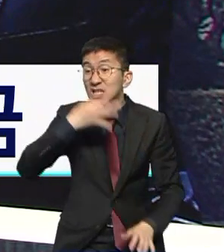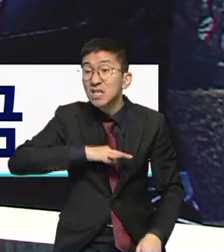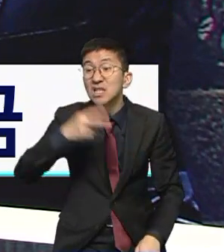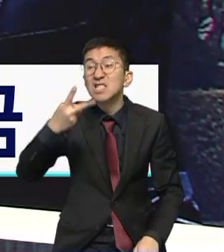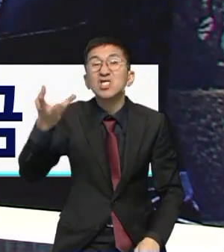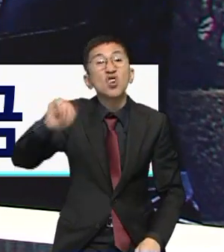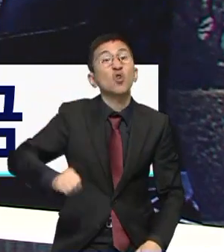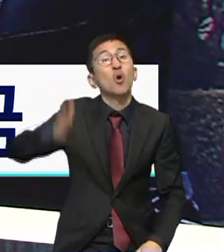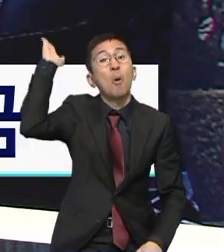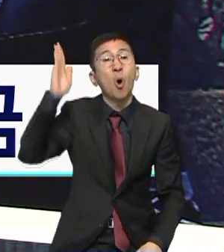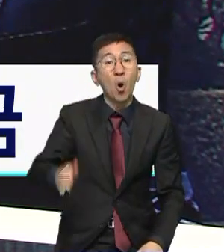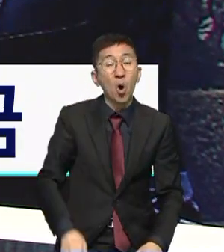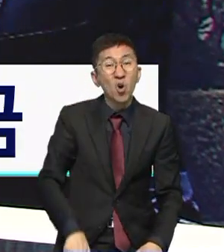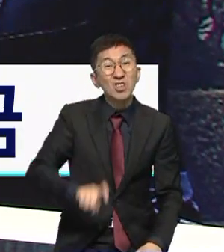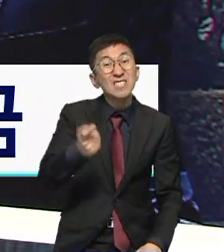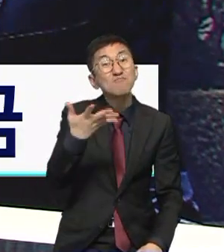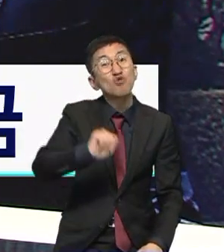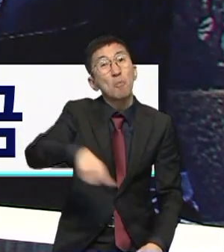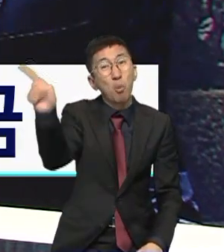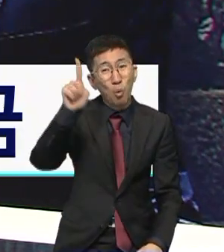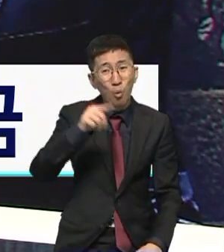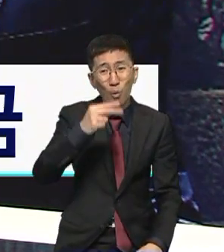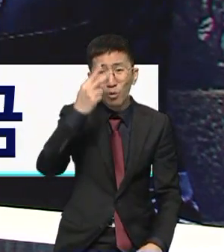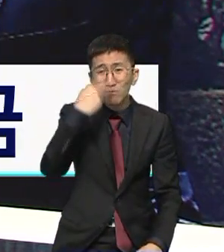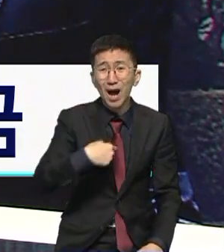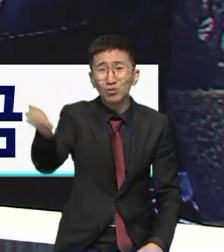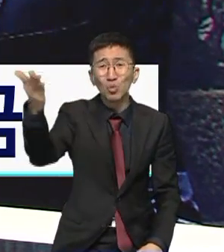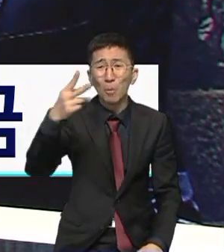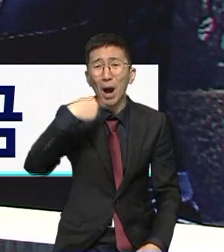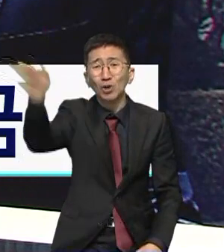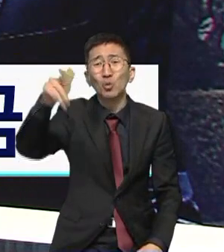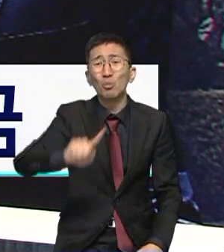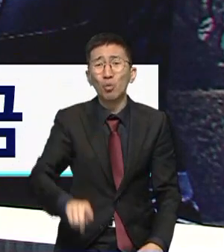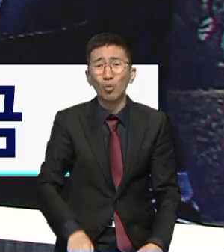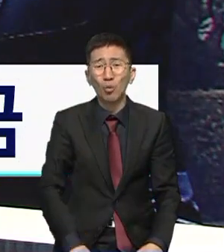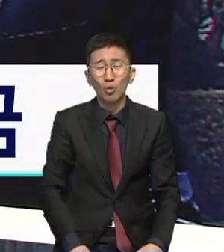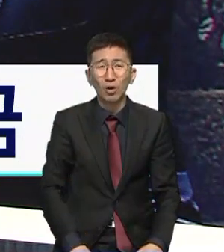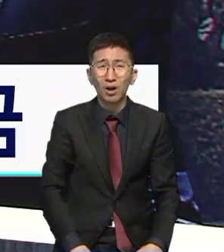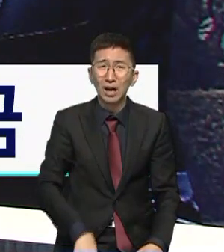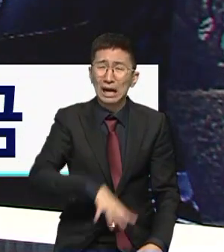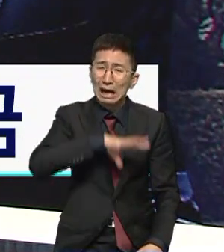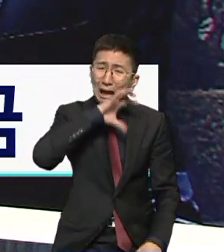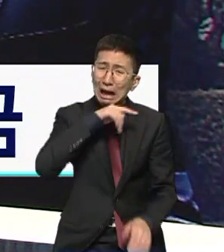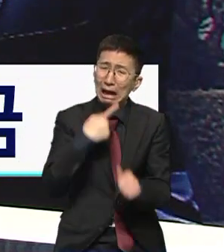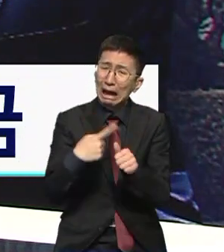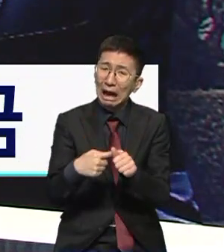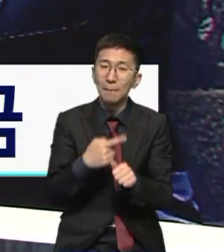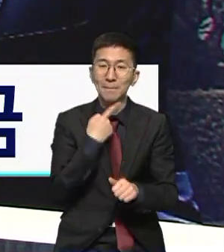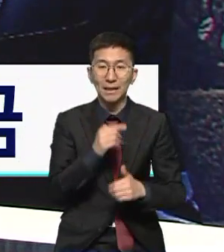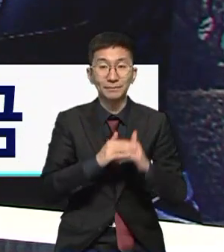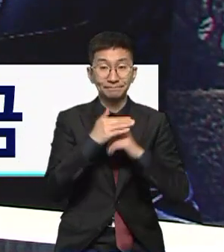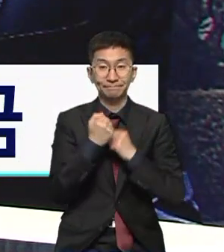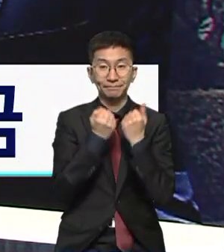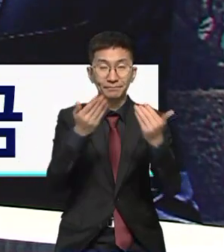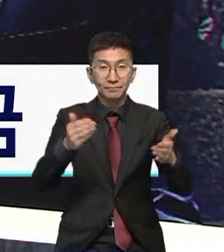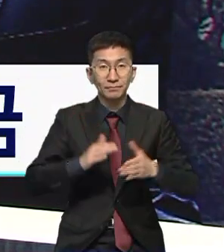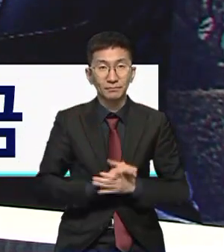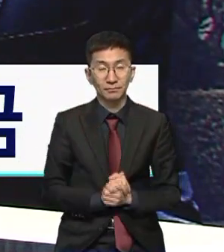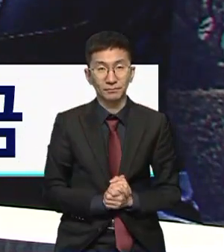2천억 원인데 과징금 16억 원은 너무 봐준 것 아니냐는 비판도 나오고 있습니다. 정성진 기자가 취재했습니다.